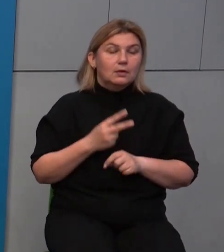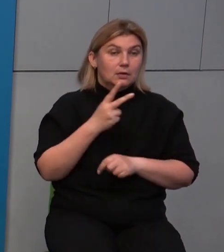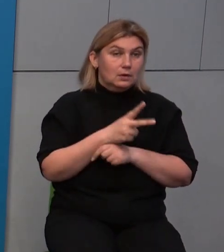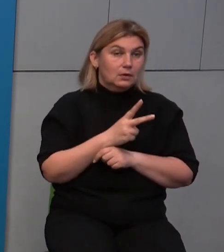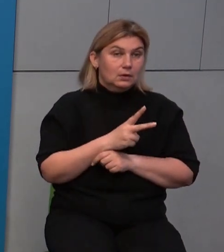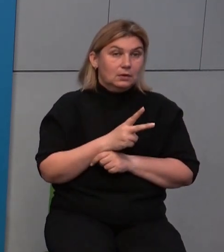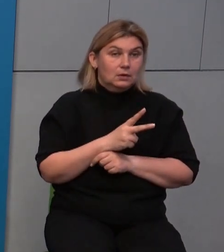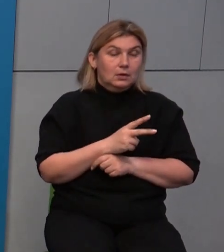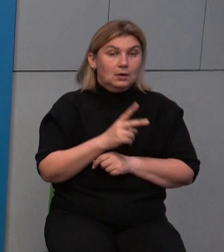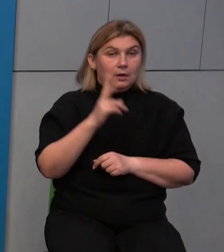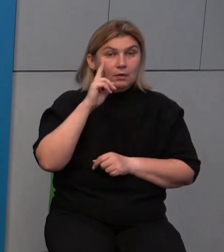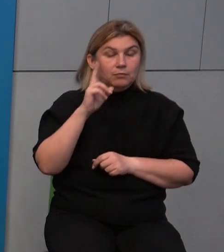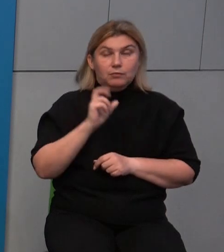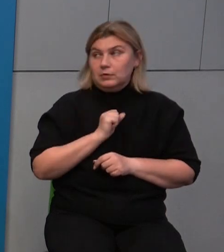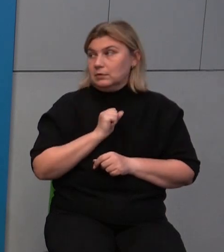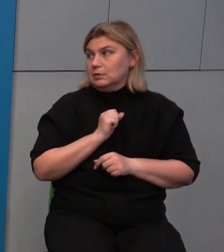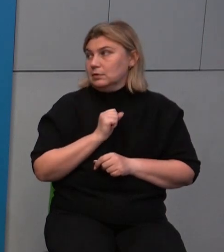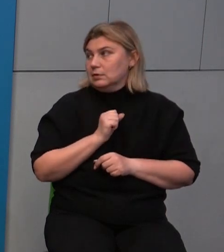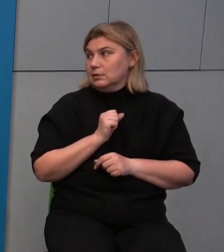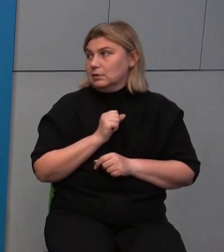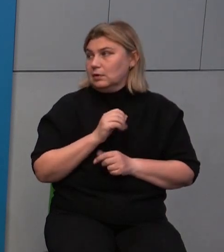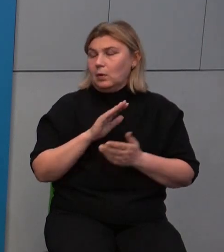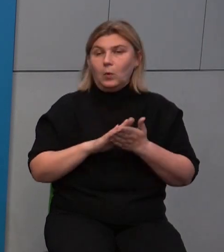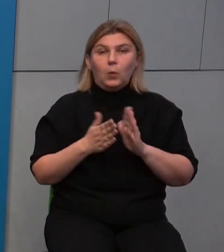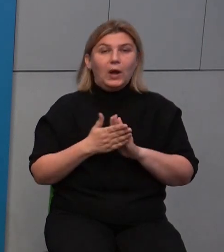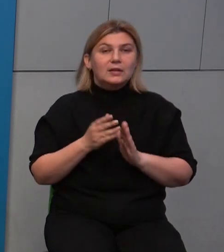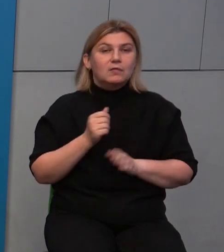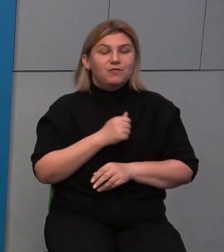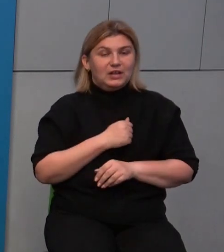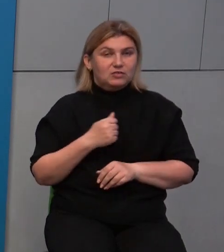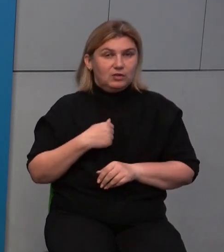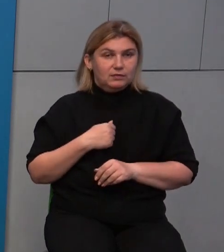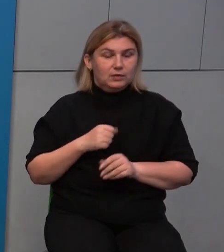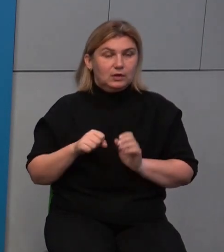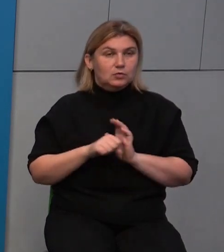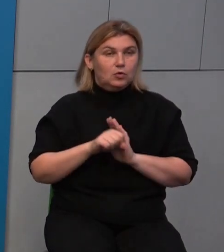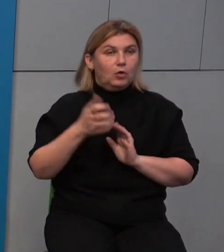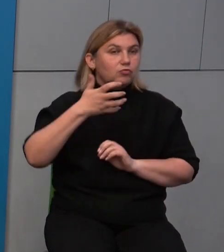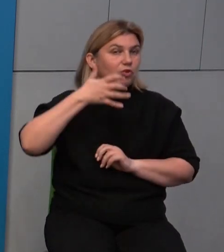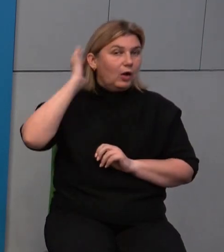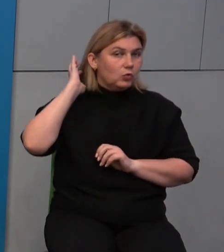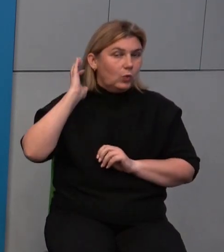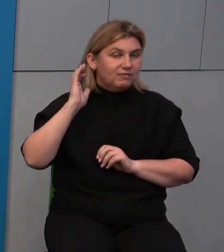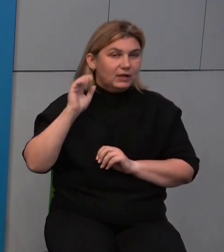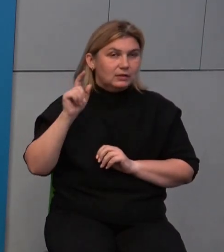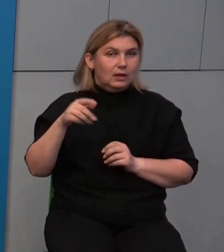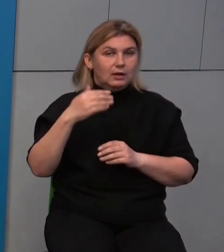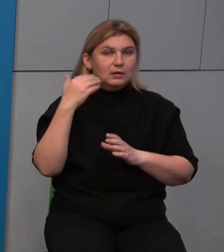wojsk Układu Warszawskiego do Czechosłowacji i stracił obywatelstwo polskie.